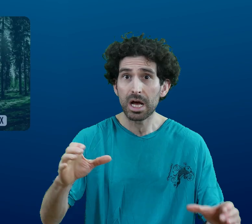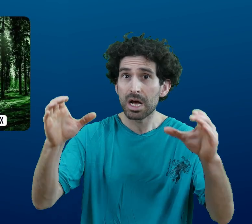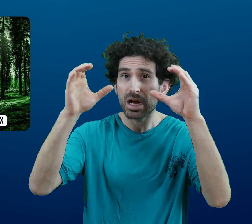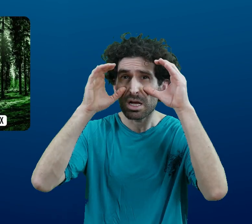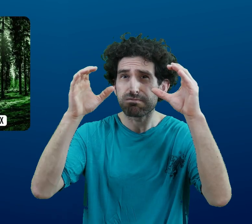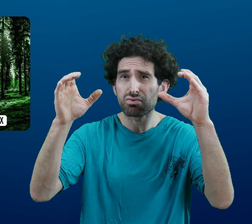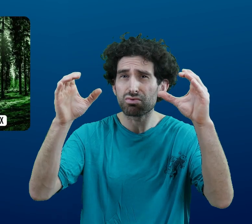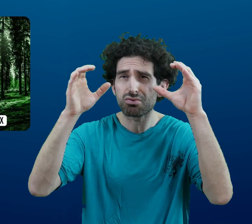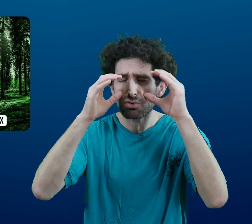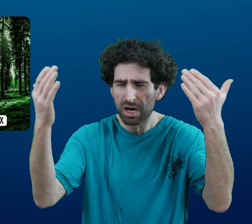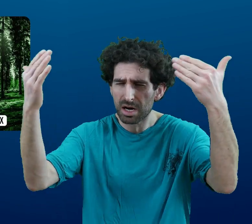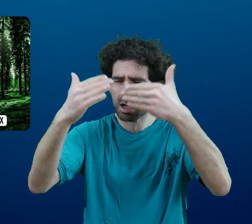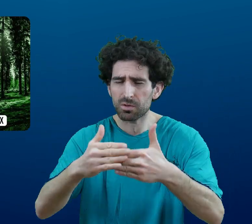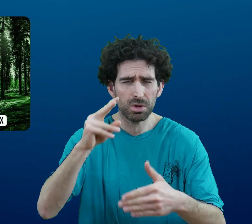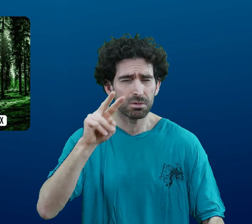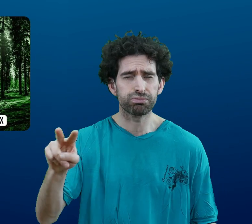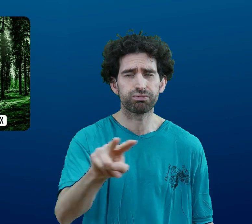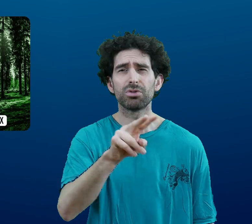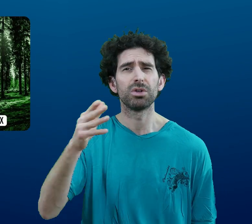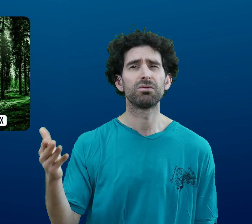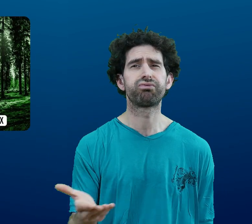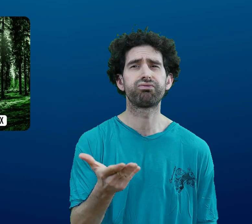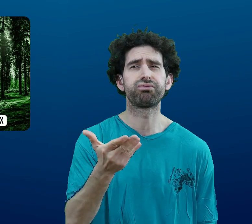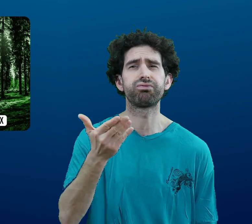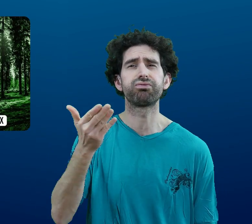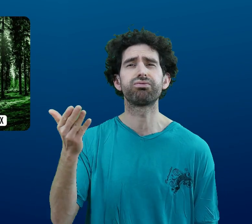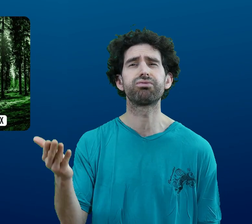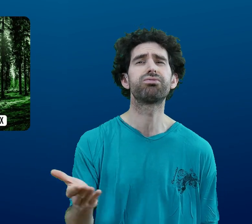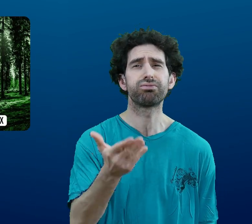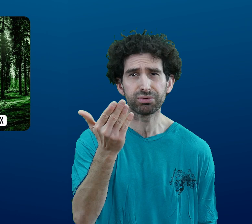Le hibou qui a une excellente vision nocturne.